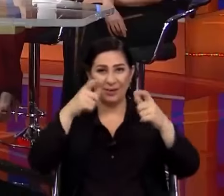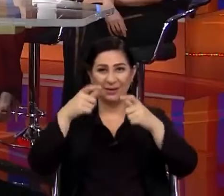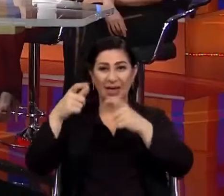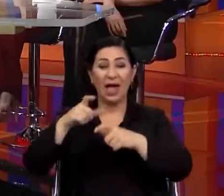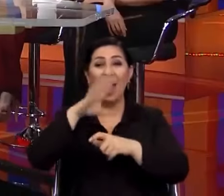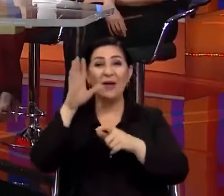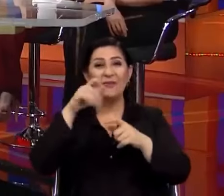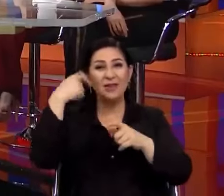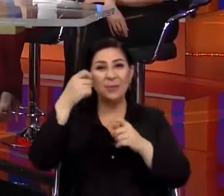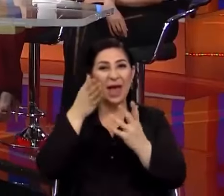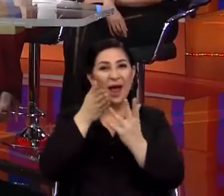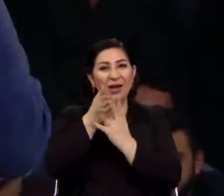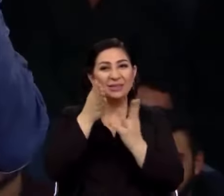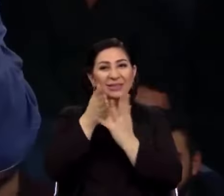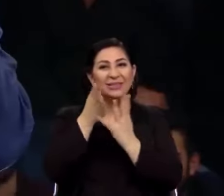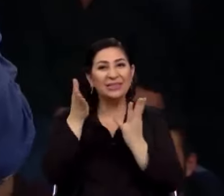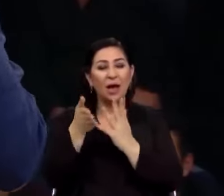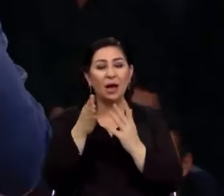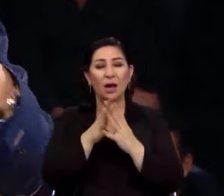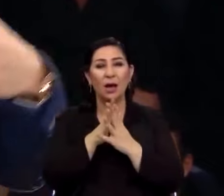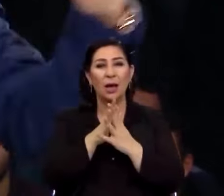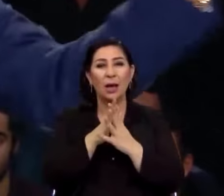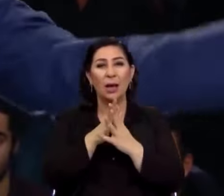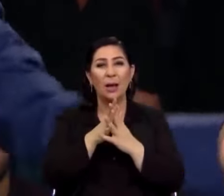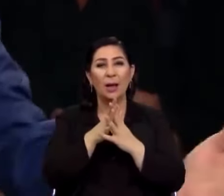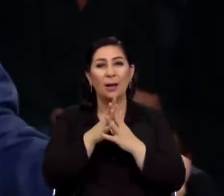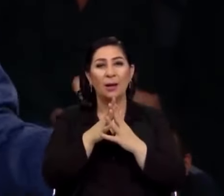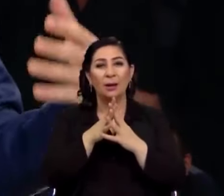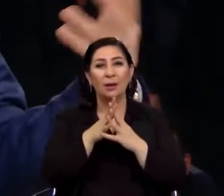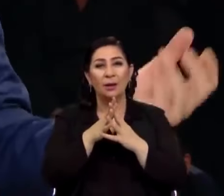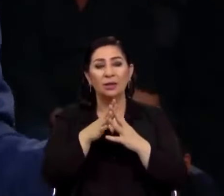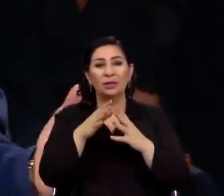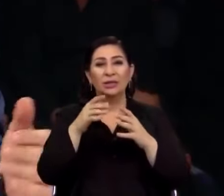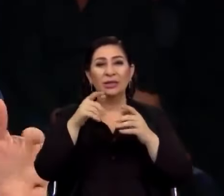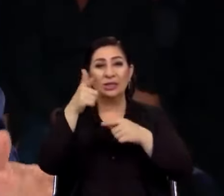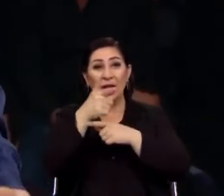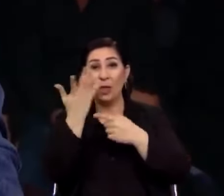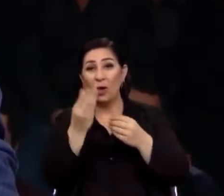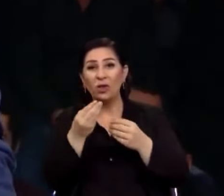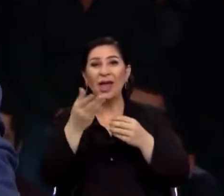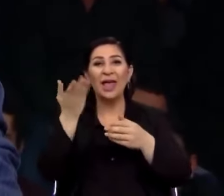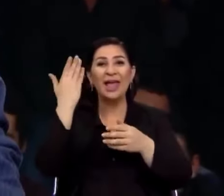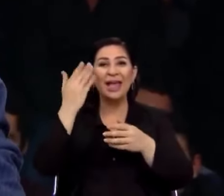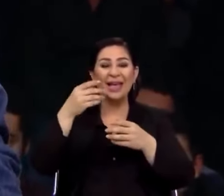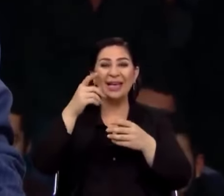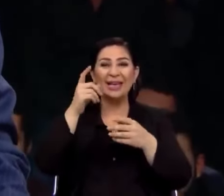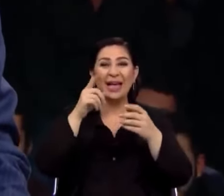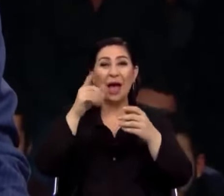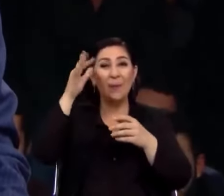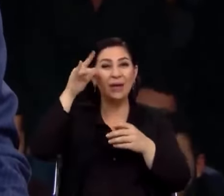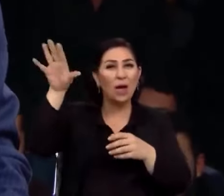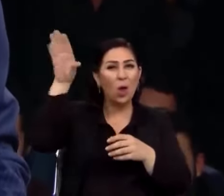arasında seyrediyorsunuz durur işte e backstage Efendim işte çekilirken ne oldu falan oturuyorlar bu amerikalılardan öğrendik biz bunu bir